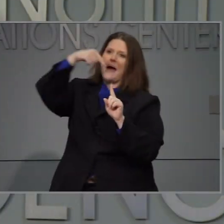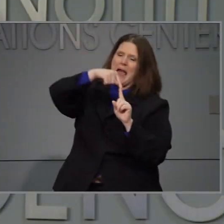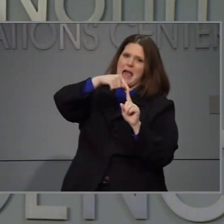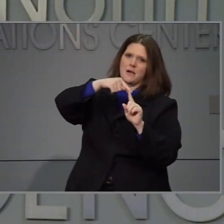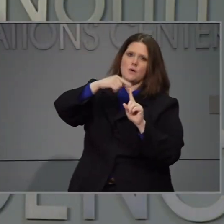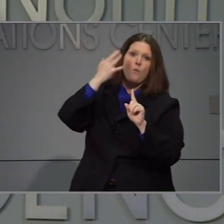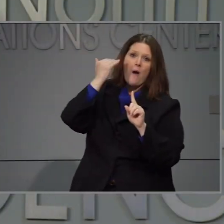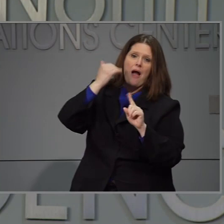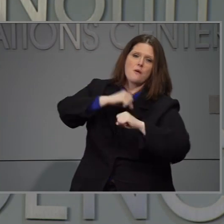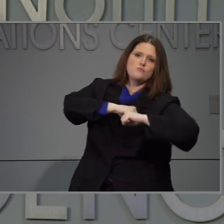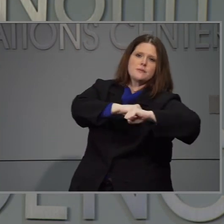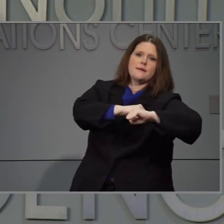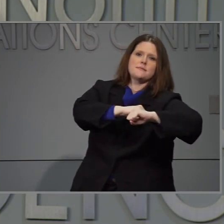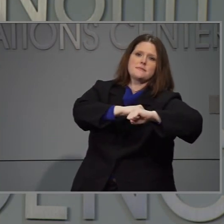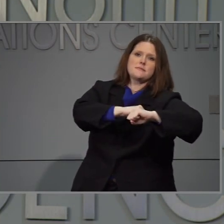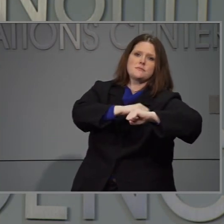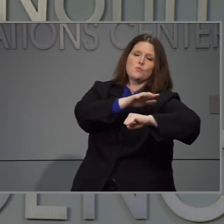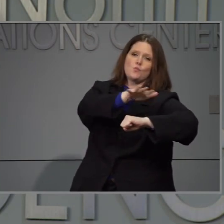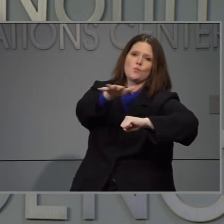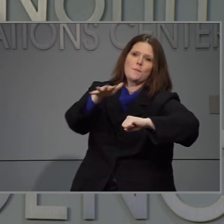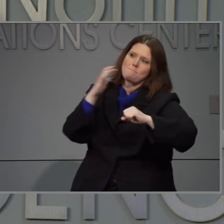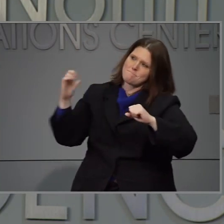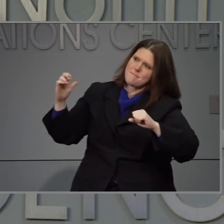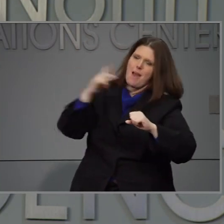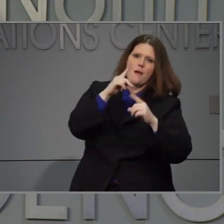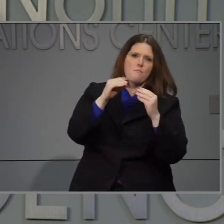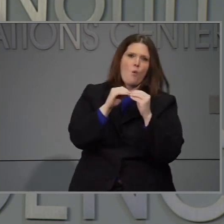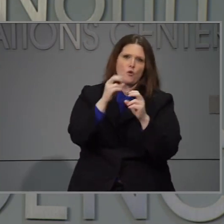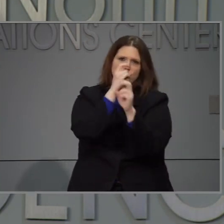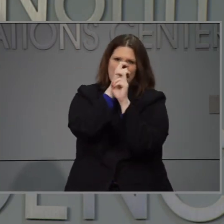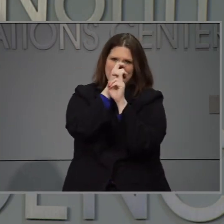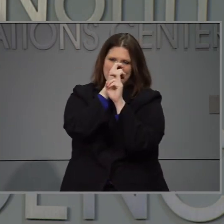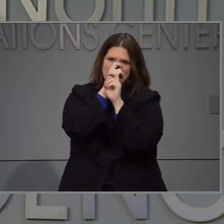Fasi anterior para proteger la salud pública, y al igual que